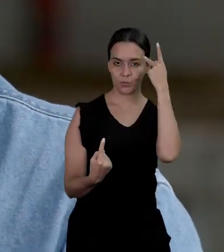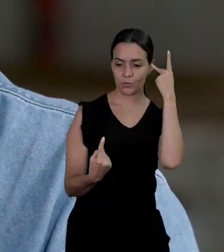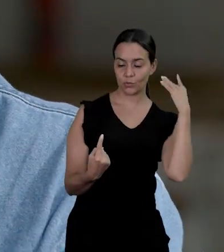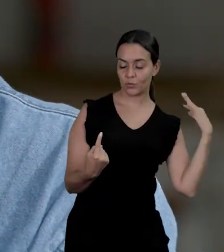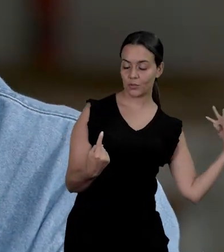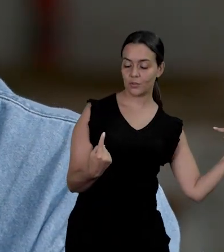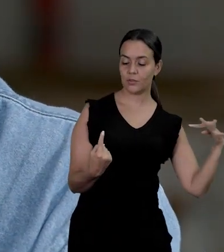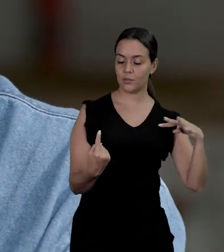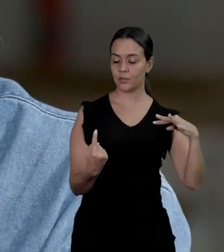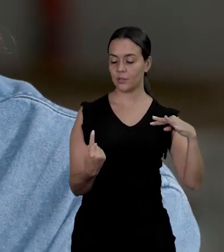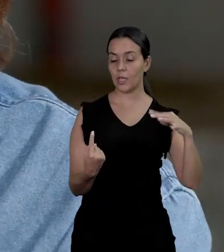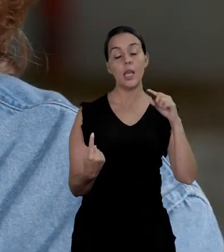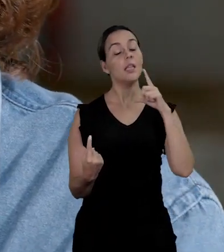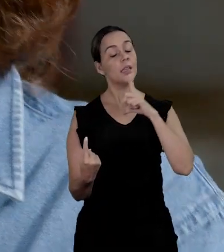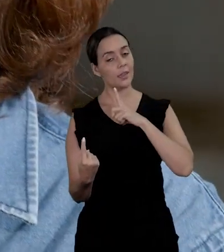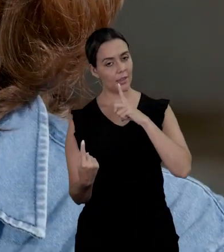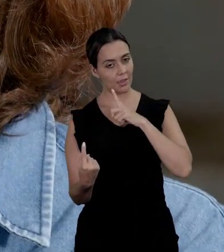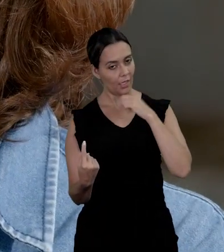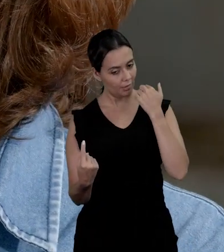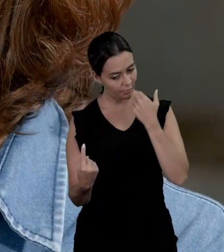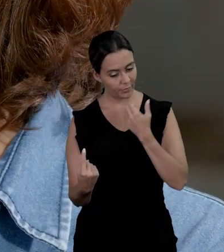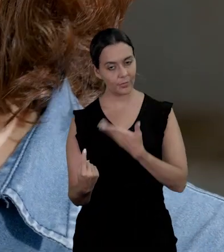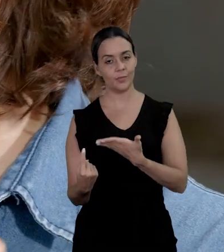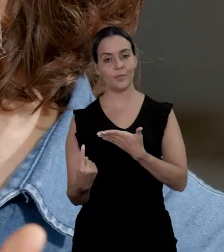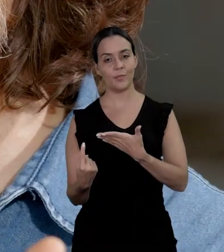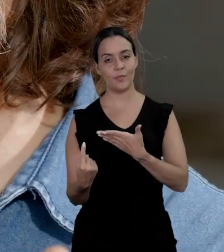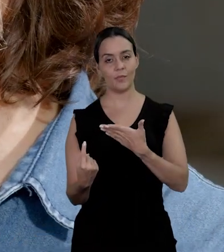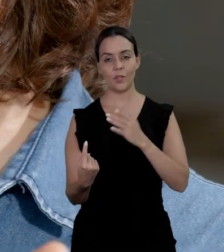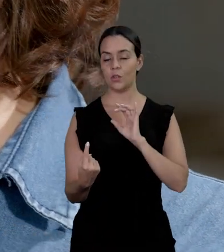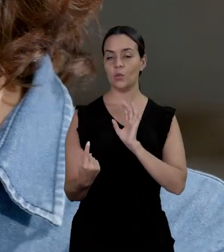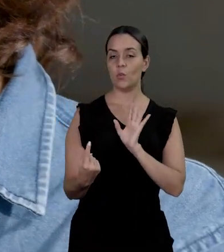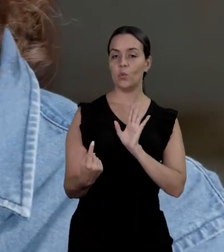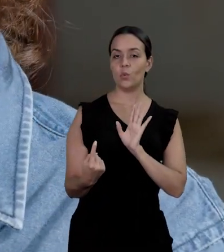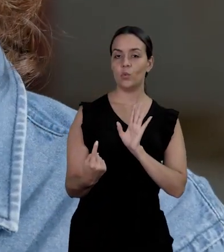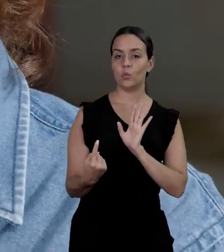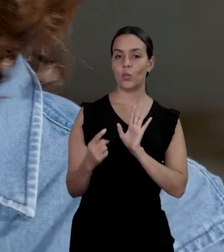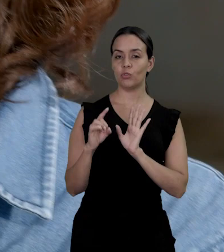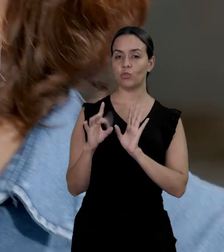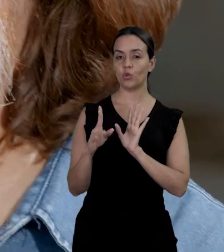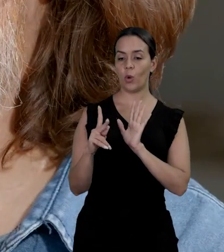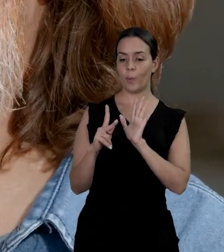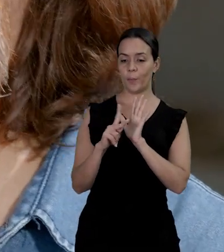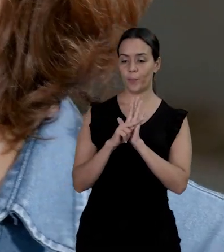Acho que a alteridade está nisso, está em reconhecer que há uma presença, que não é a sua